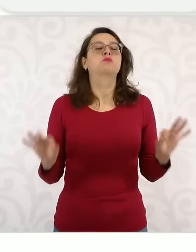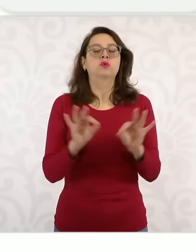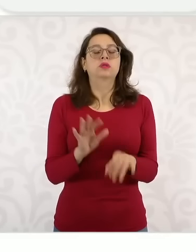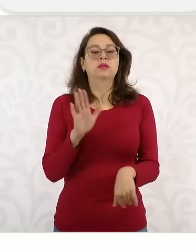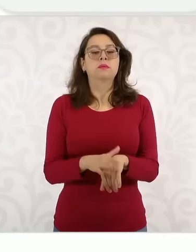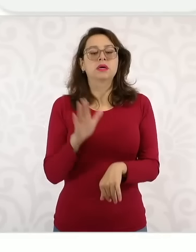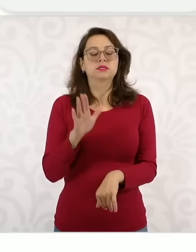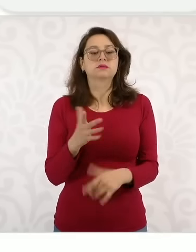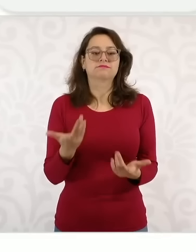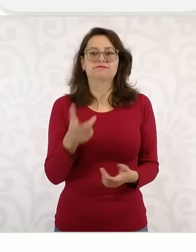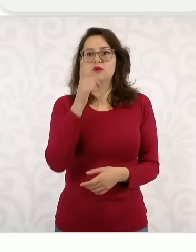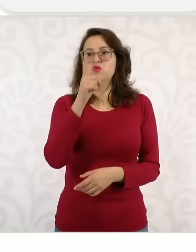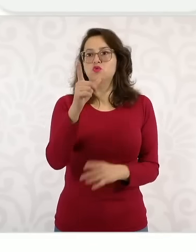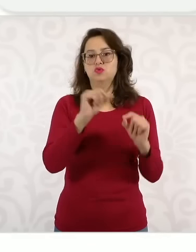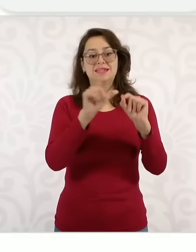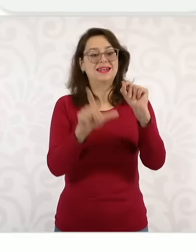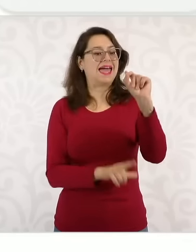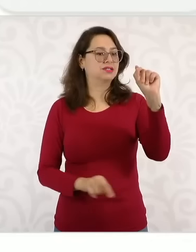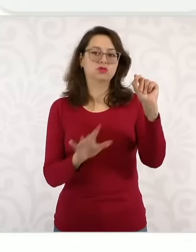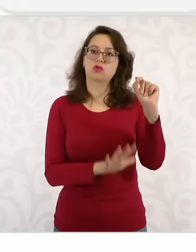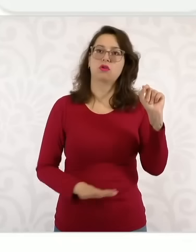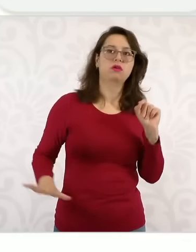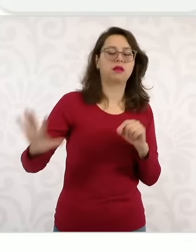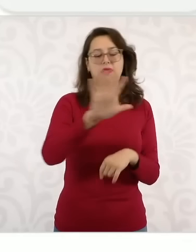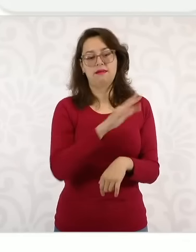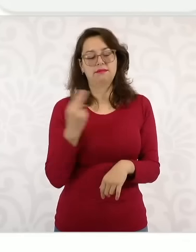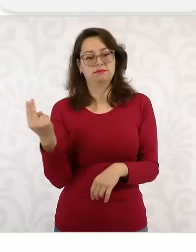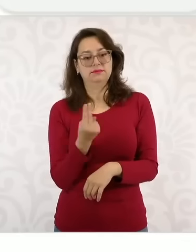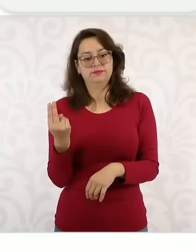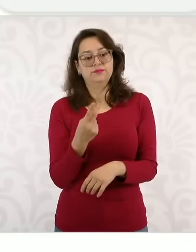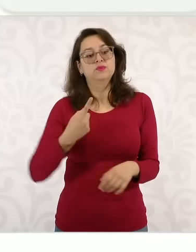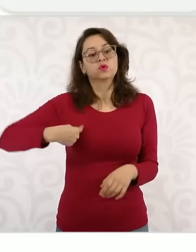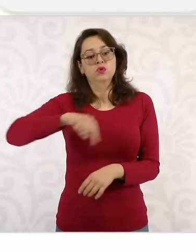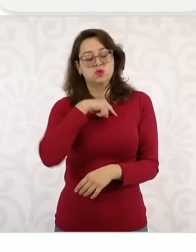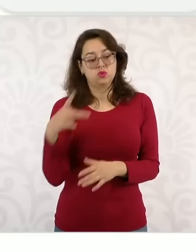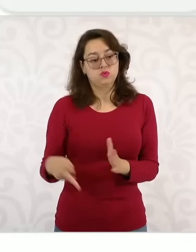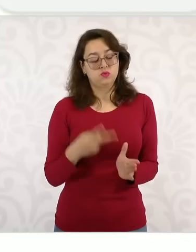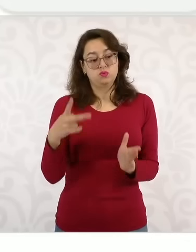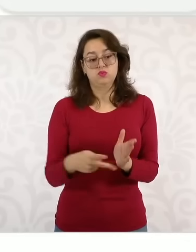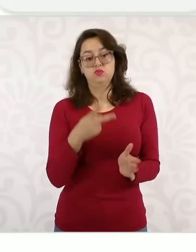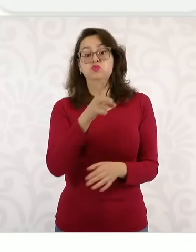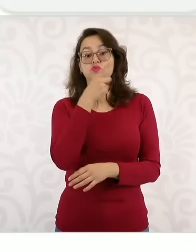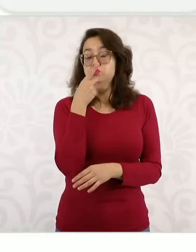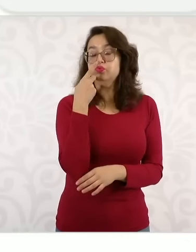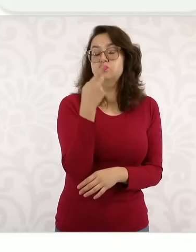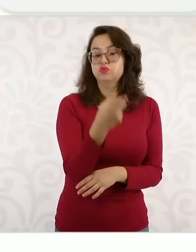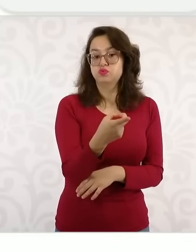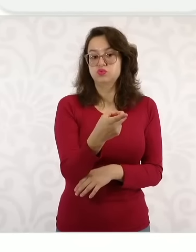eléctrico nacional y como lo hemos señalado en otras ocasiones, la planeación eh eh debido a la